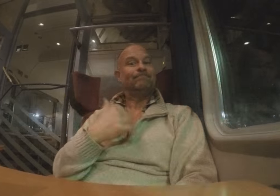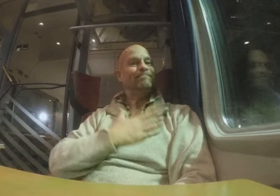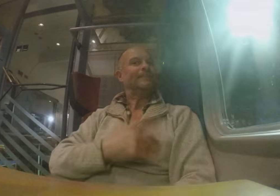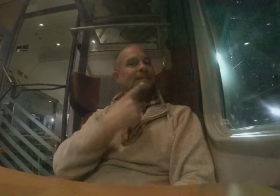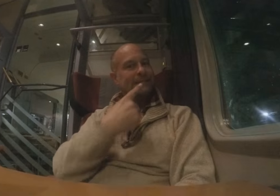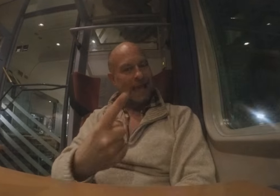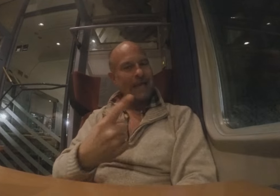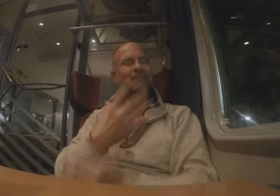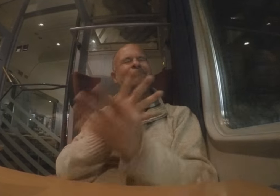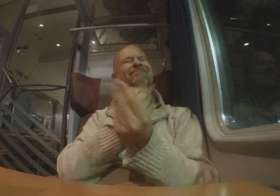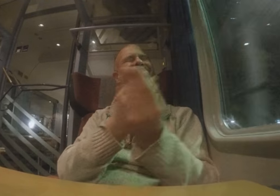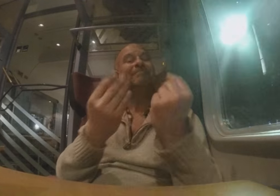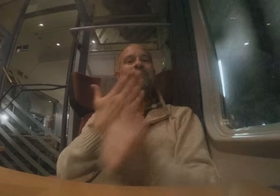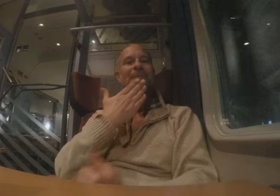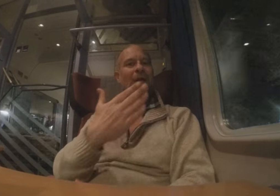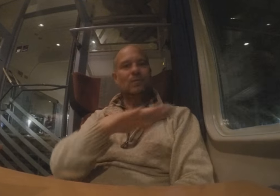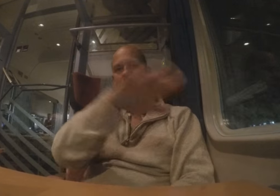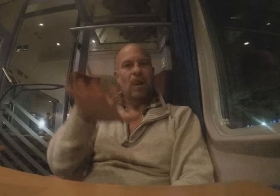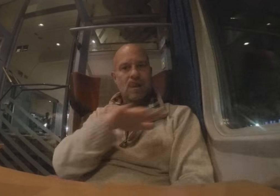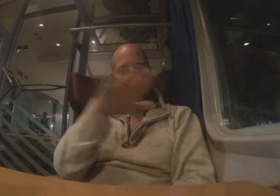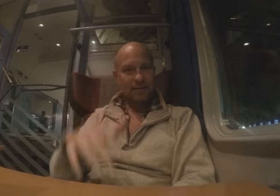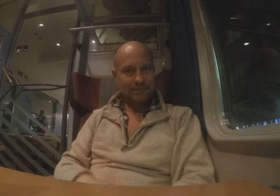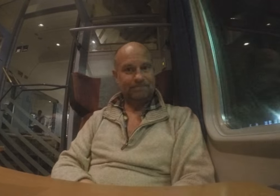Nochmal lieben Dank für alles!